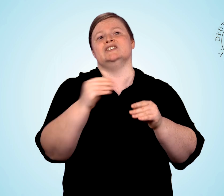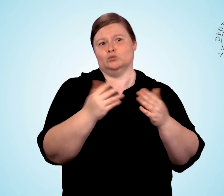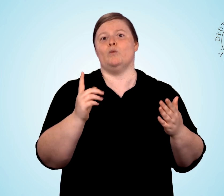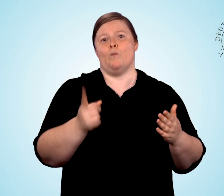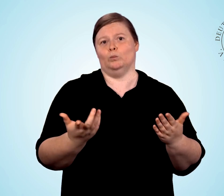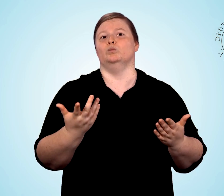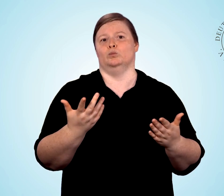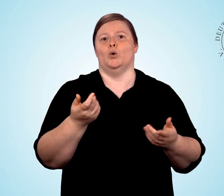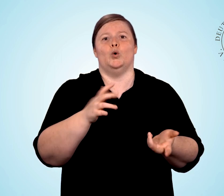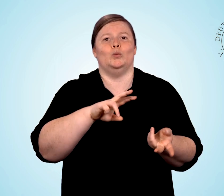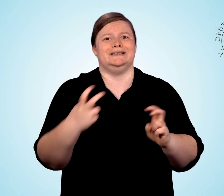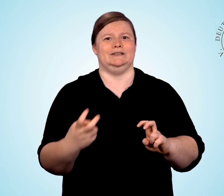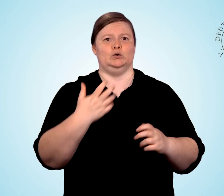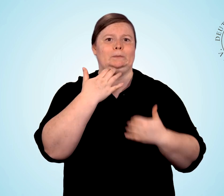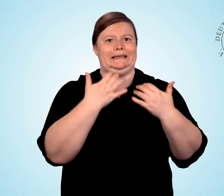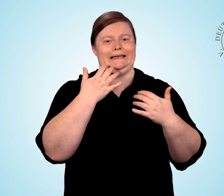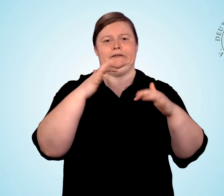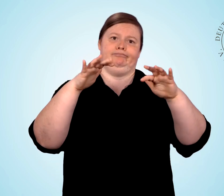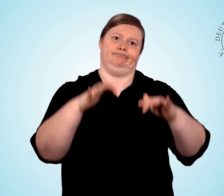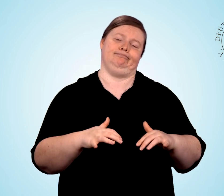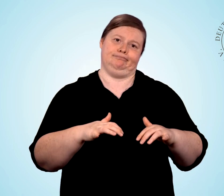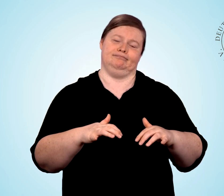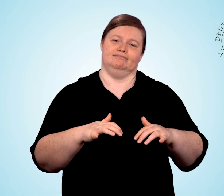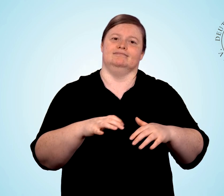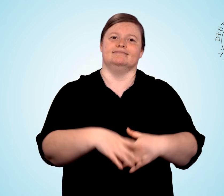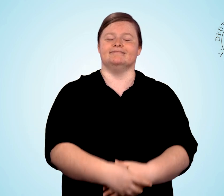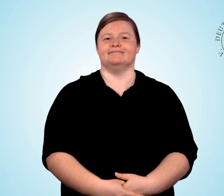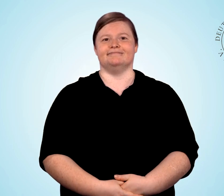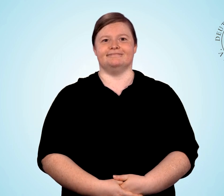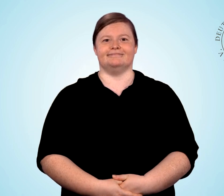und daraus einen Umsetzungsbericht erstellen.